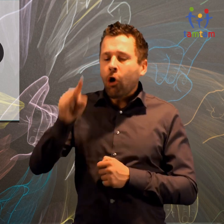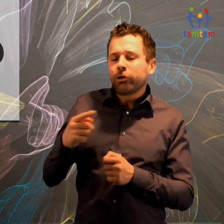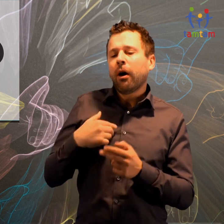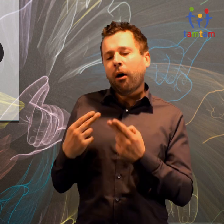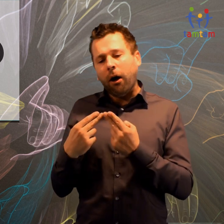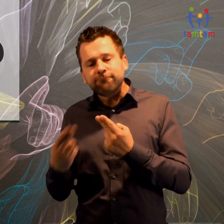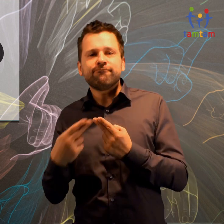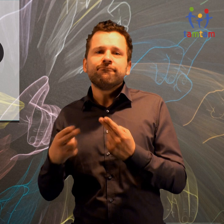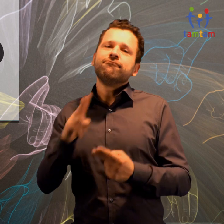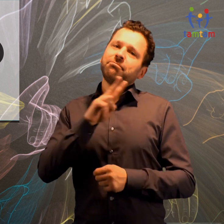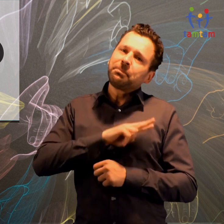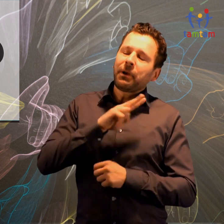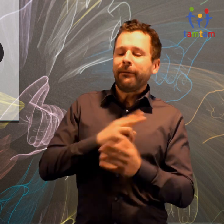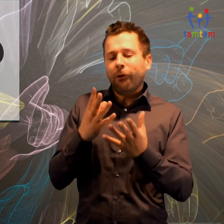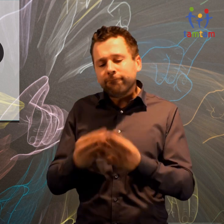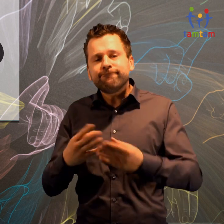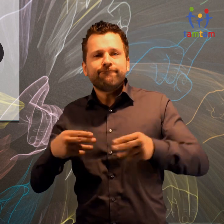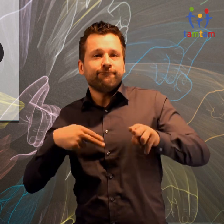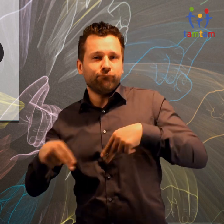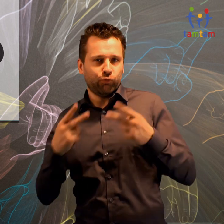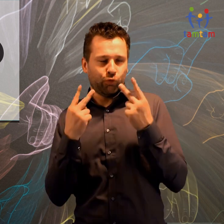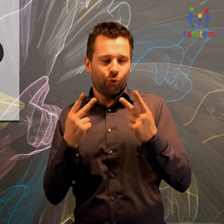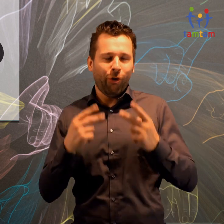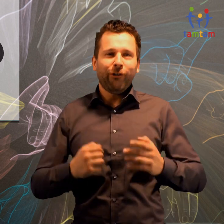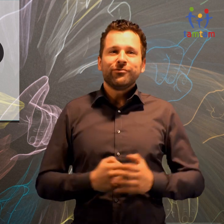snažte se na všechny trpělivě odpovídat.